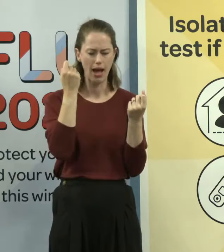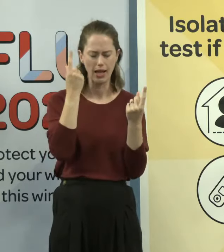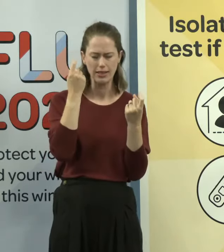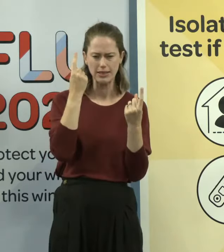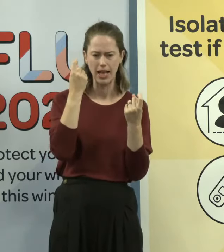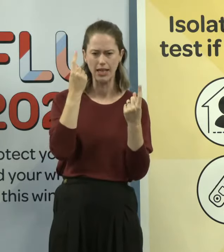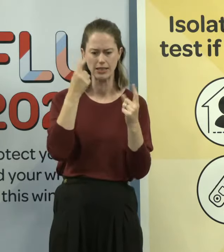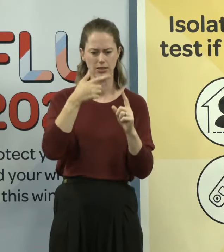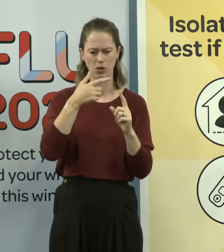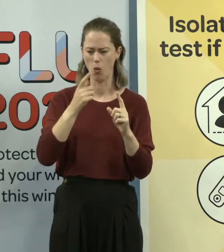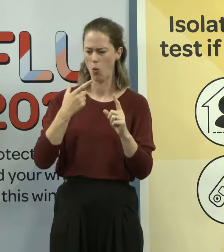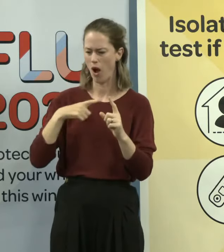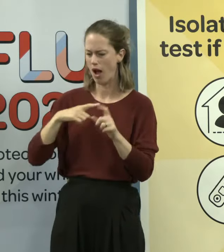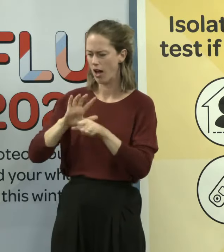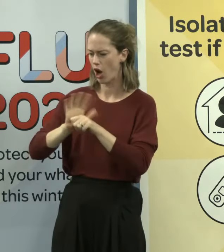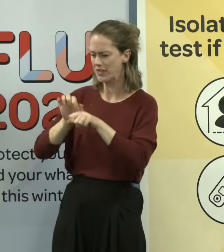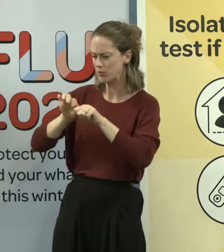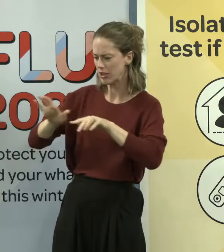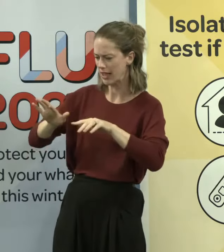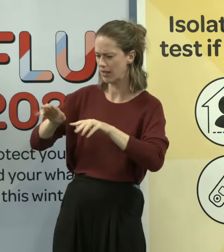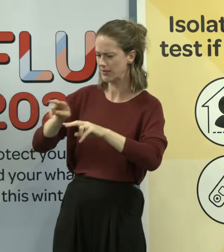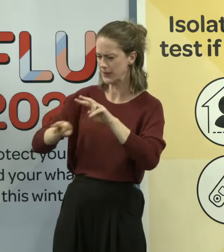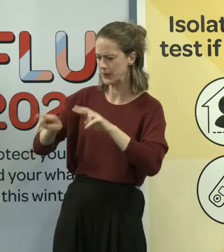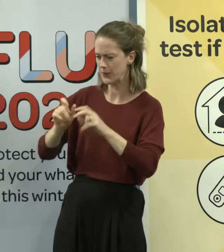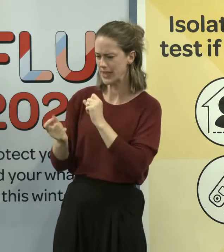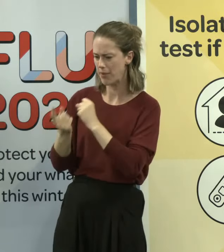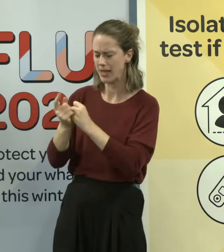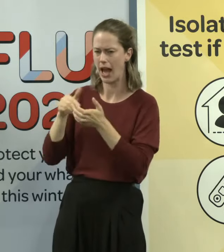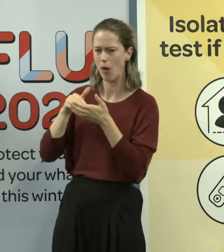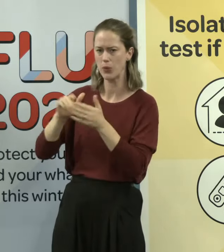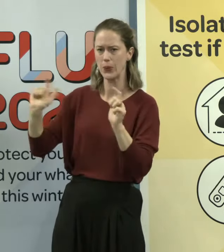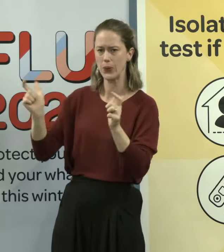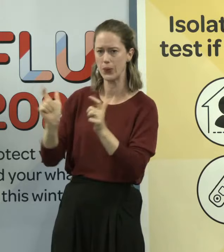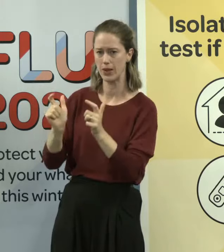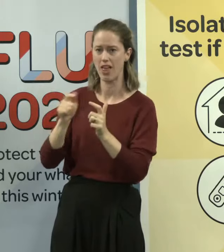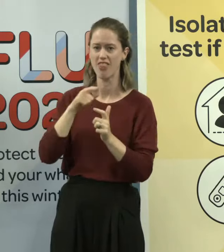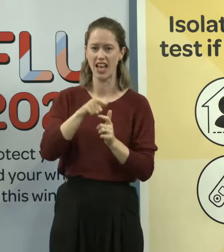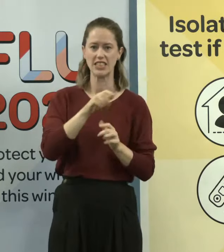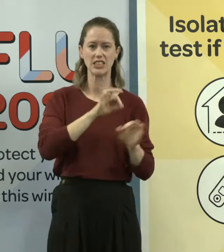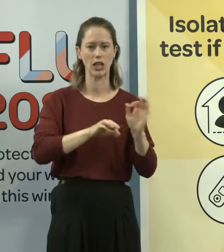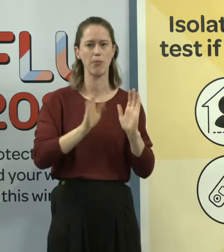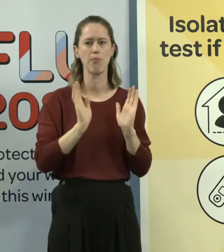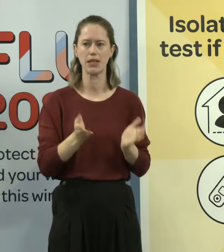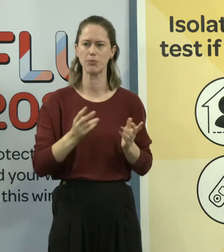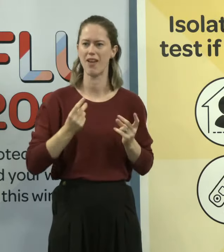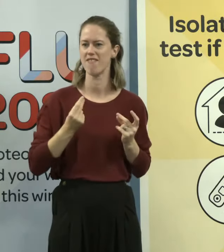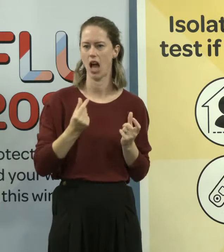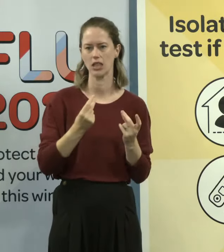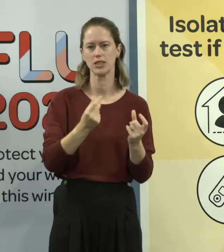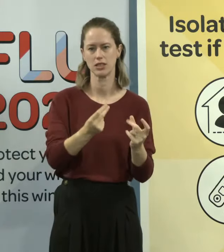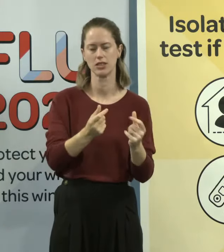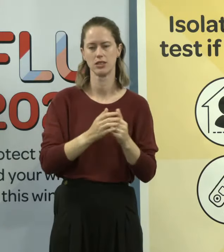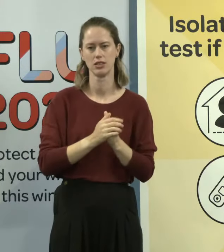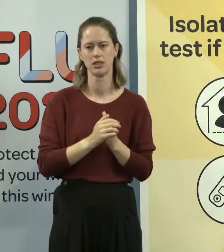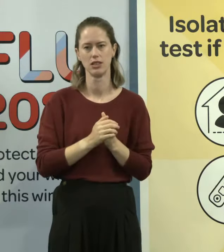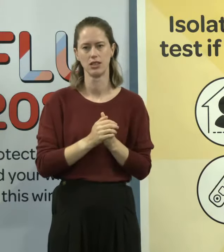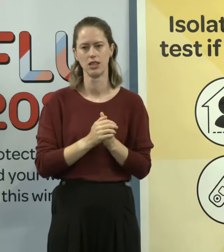mahi. Engari i te wa o COVID i maarama ko te tohatoha korero te